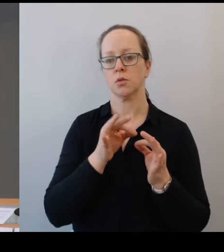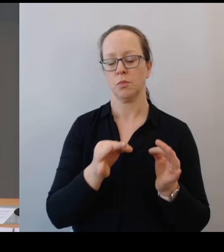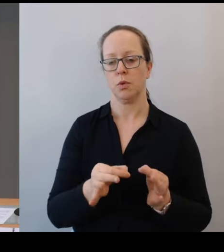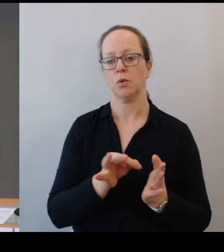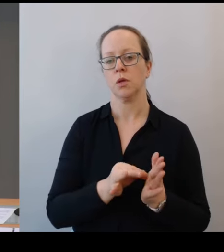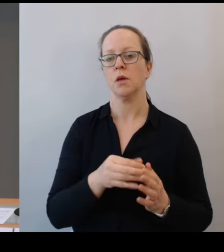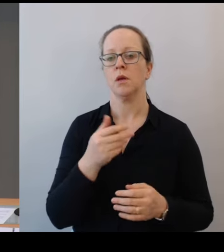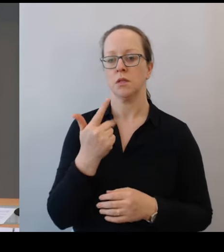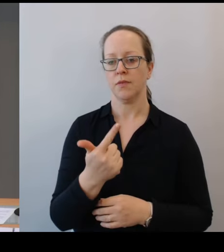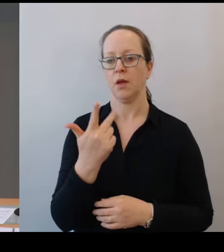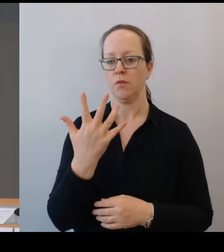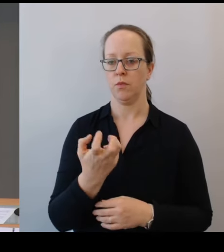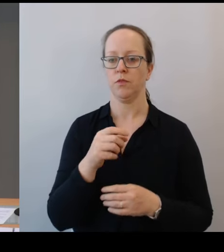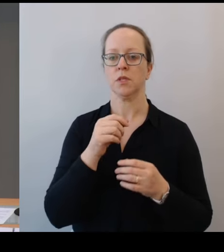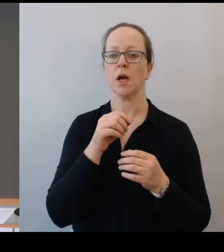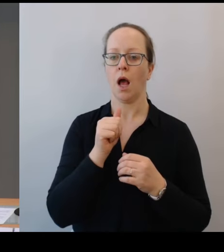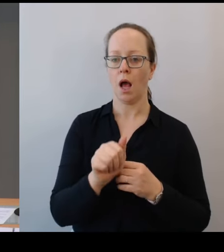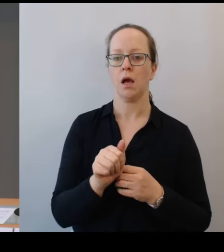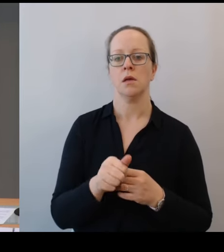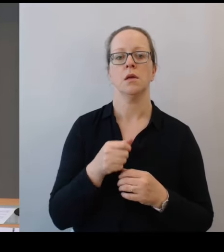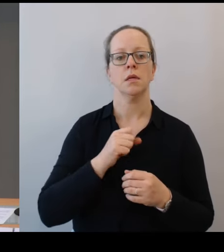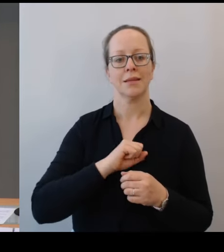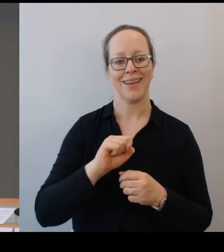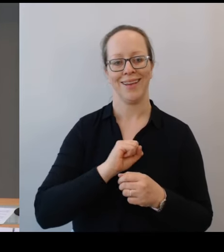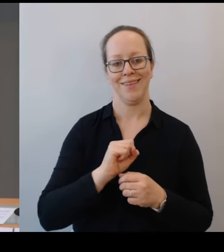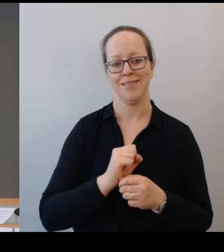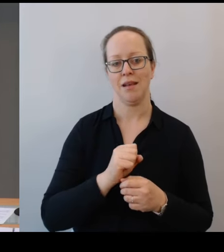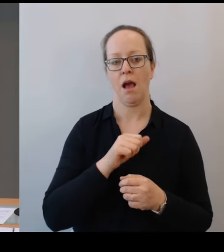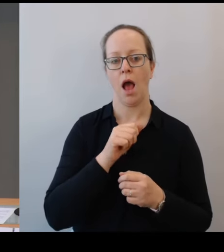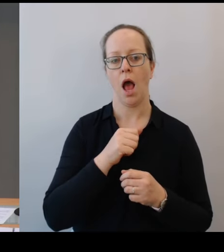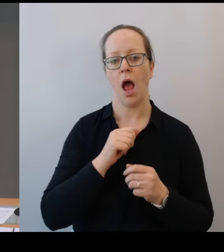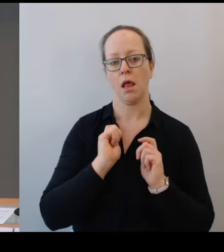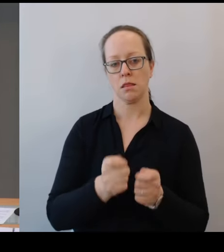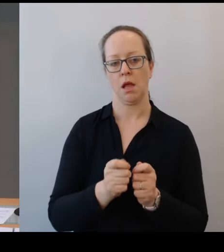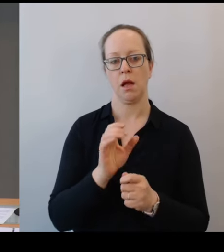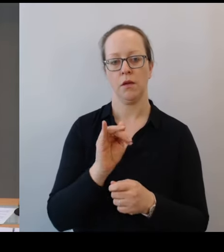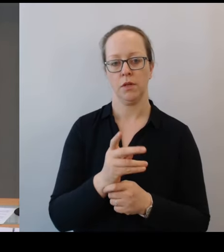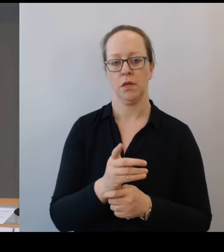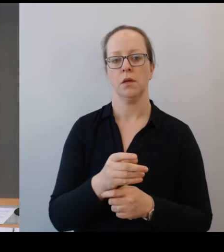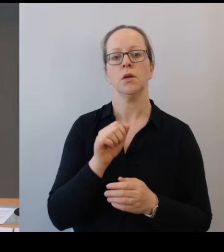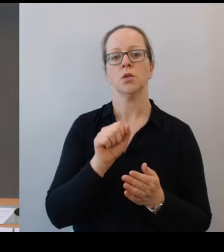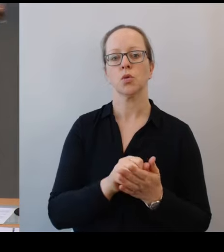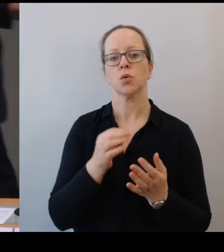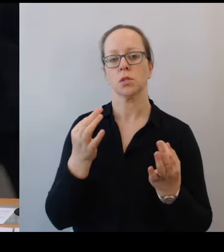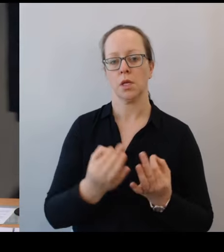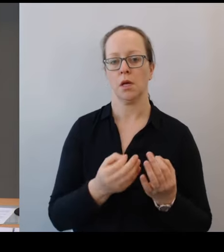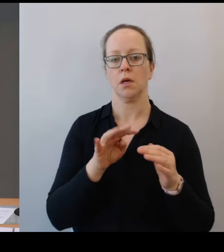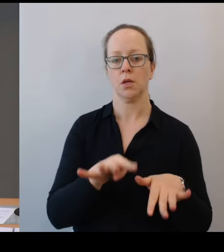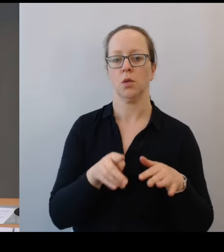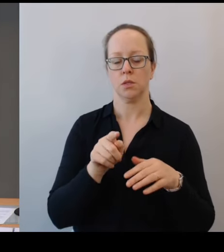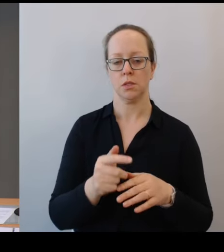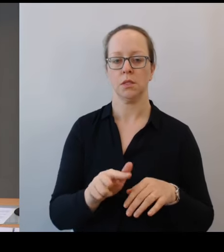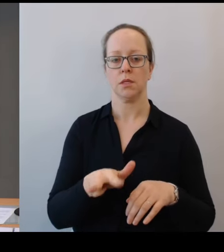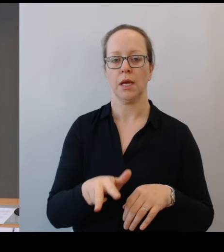der AfD-Fraktion auf Drucksache 19/1397. Berlin braucht eine professionelle Regierung Compliance Regeln für den